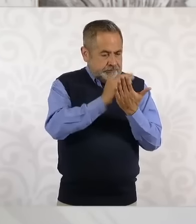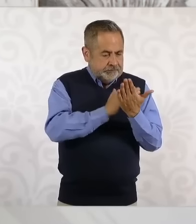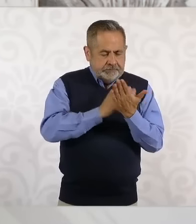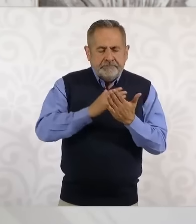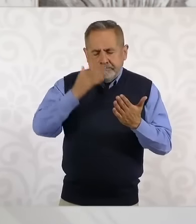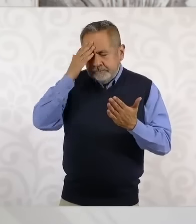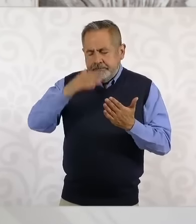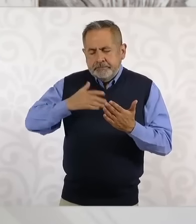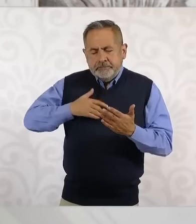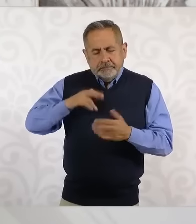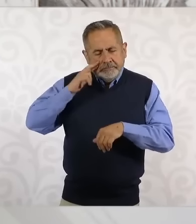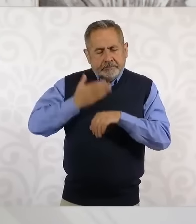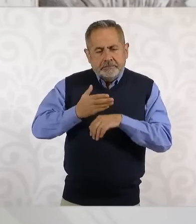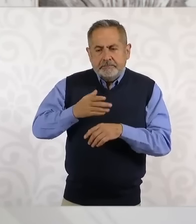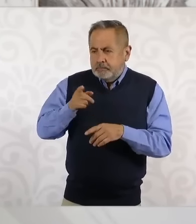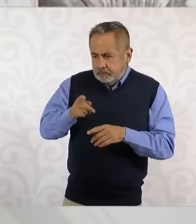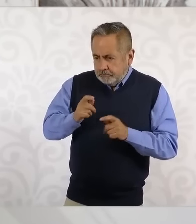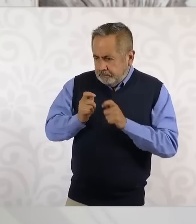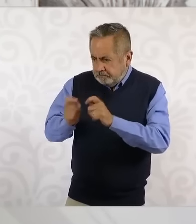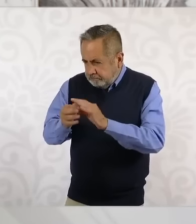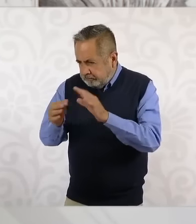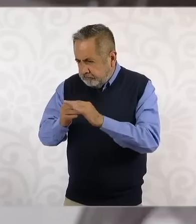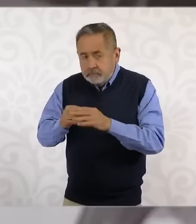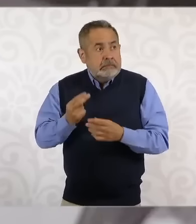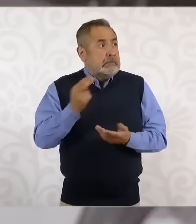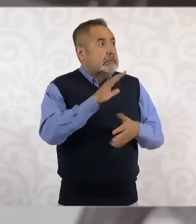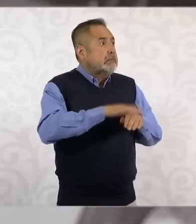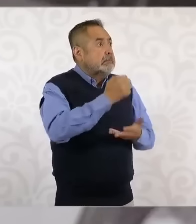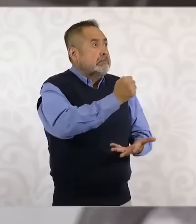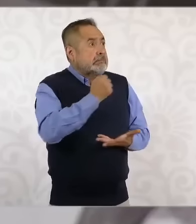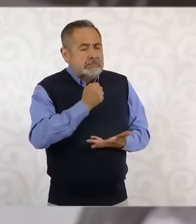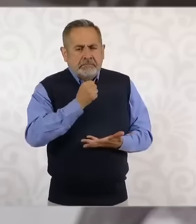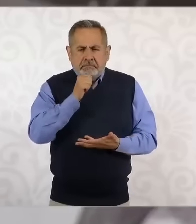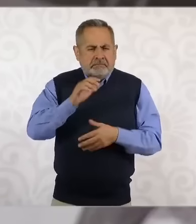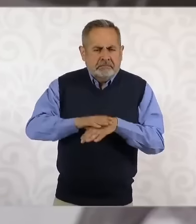Su implementación no requiere ampliaciones presupuestarias adicionales y aprovecha las